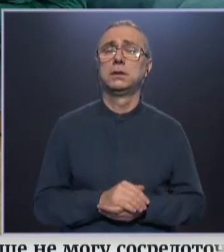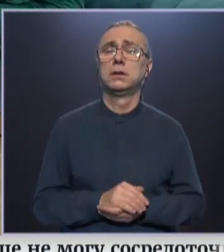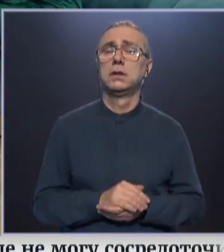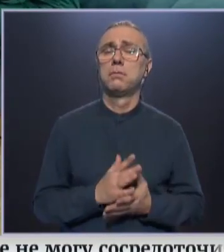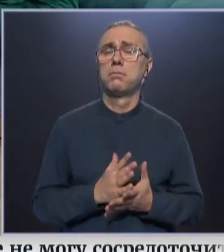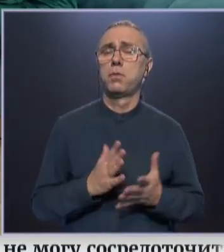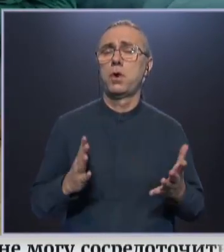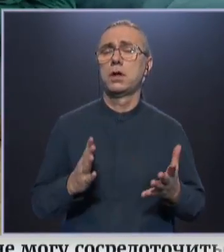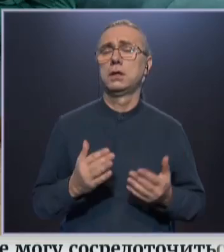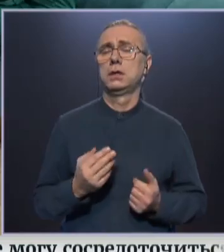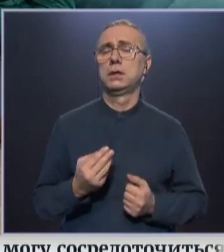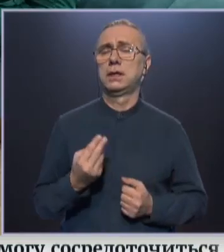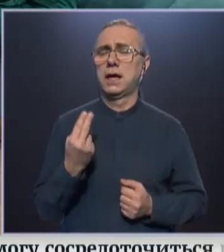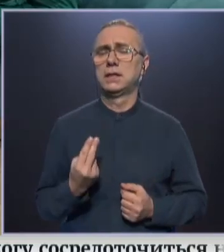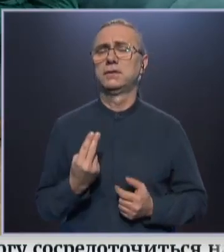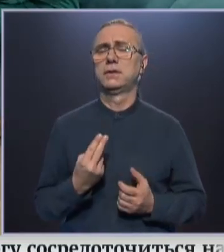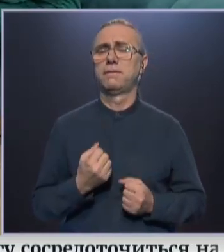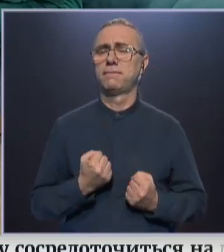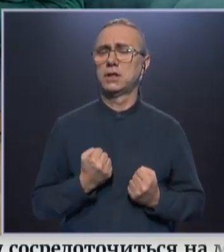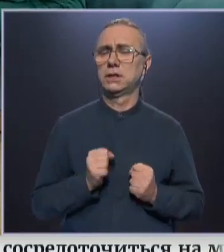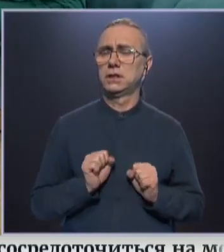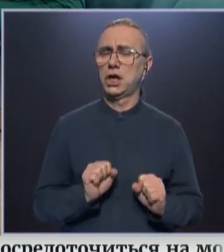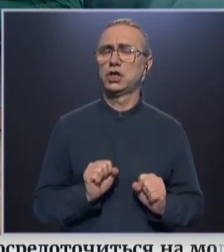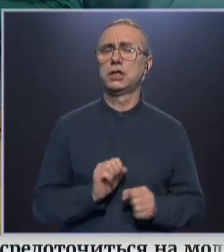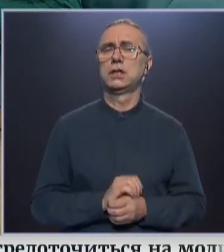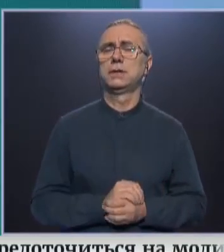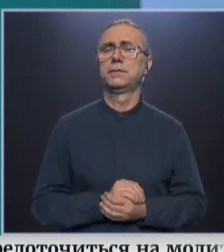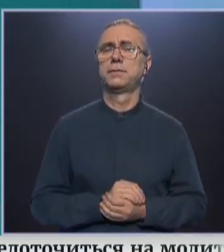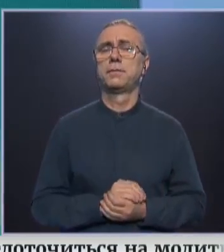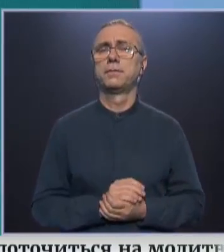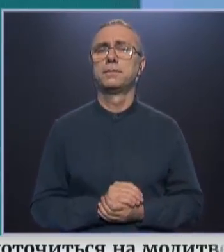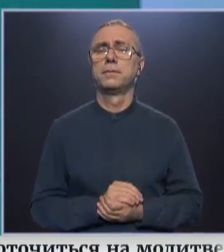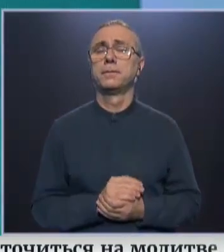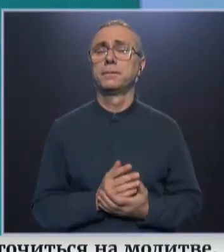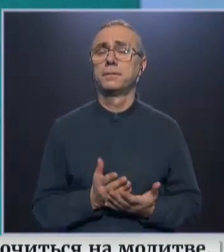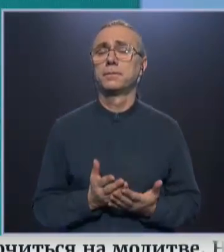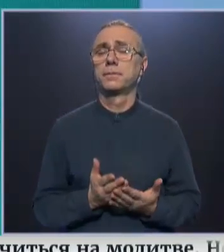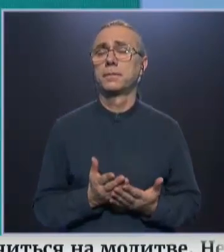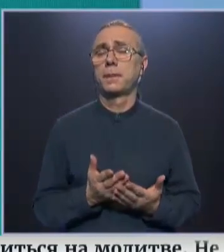более всего воздержанные ограниченный предполагает частое участие божественной литургии и поэтому при